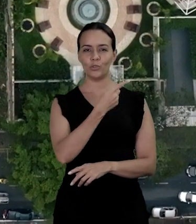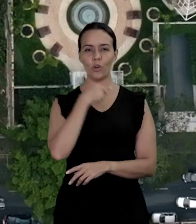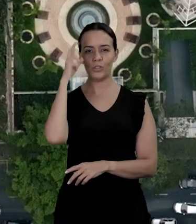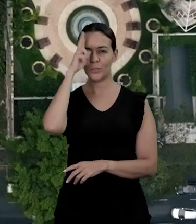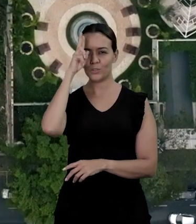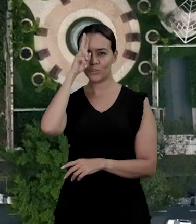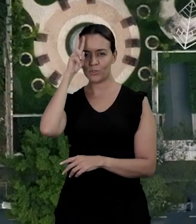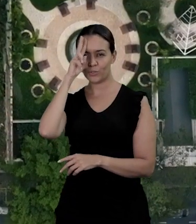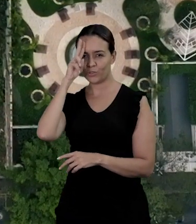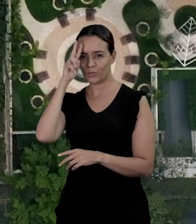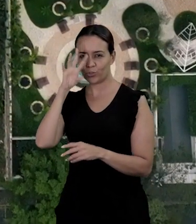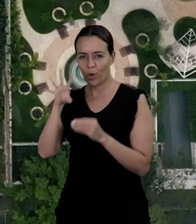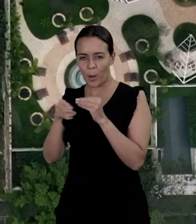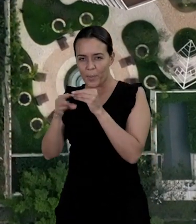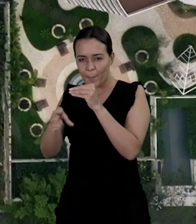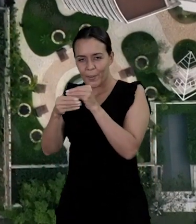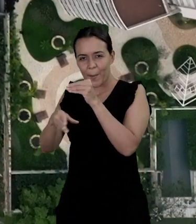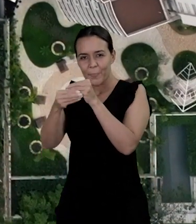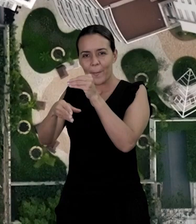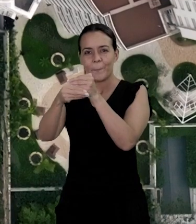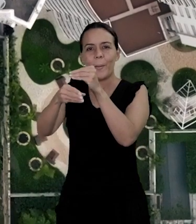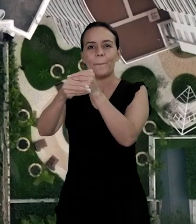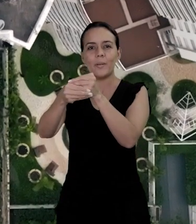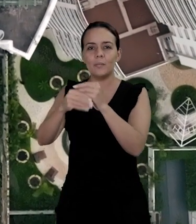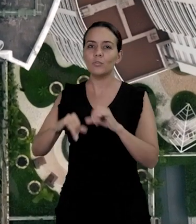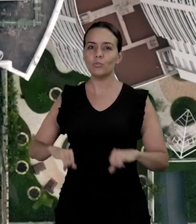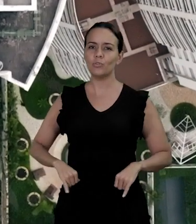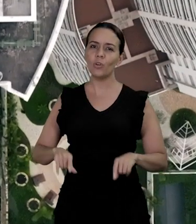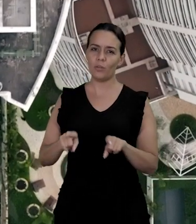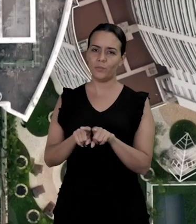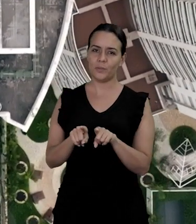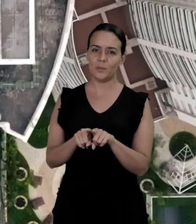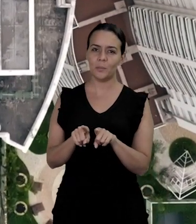sofrem os efeitos da história, nós somos tempo.